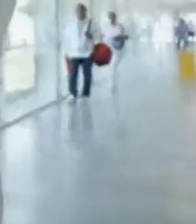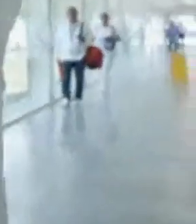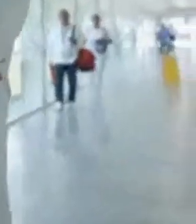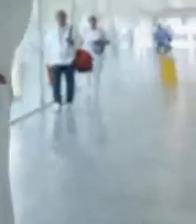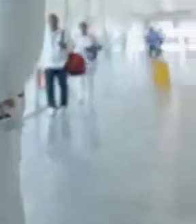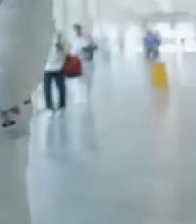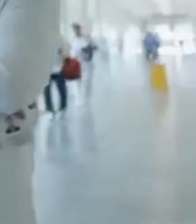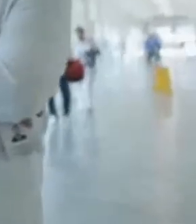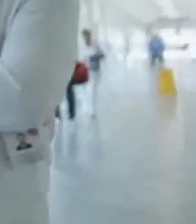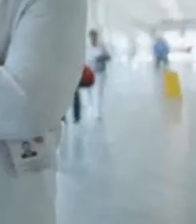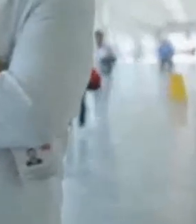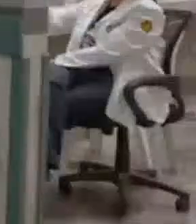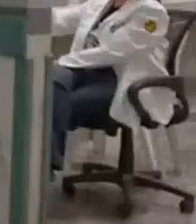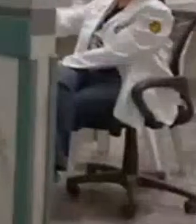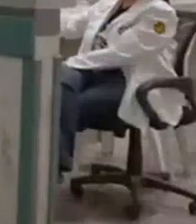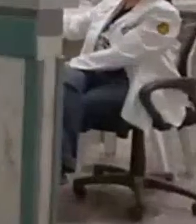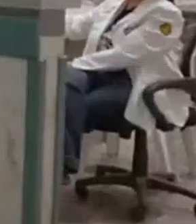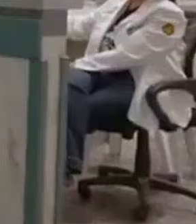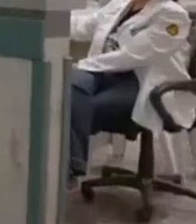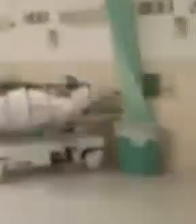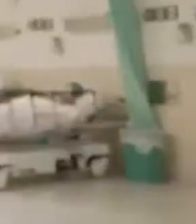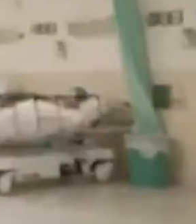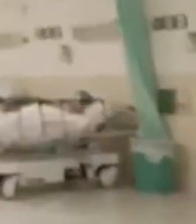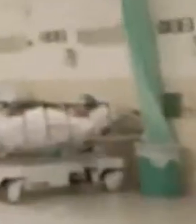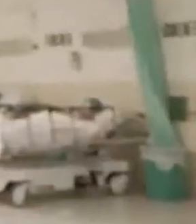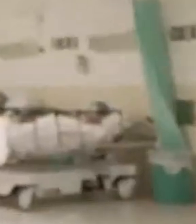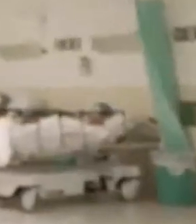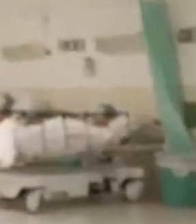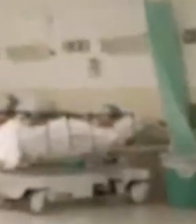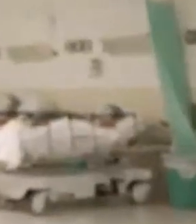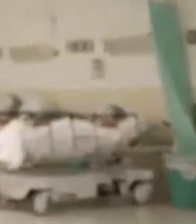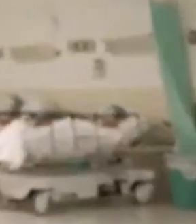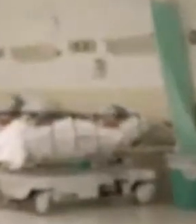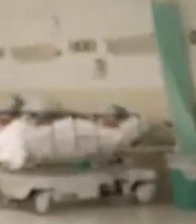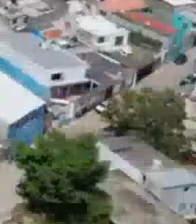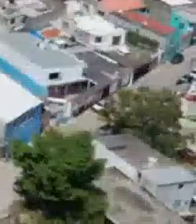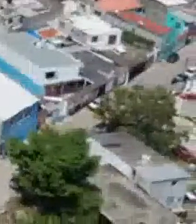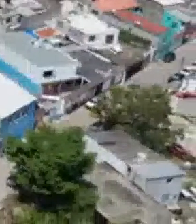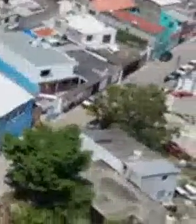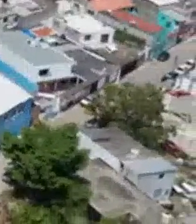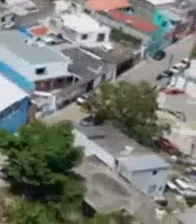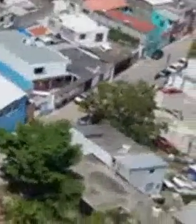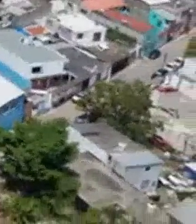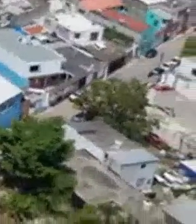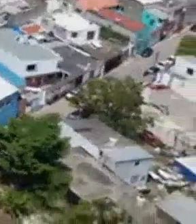hoy tiene rostro, tiene estructura, tiene personal médico comprometido y hospitales funcionales para